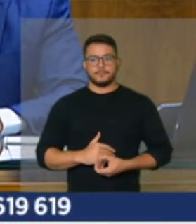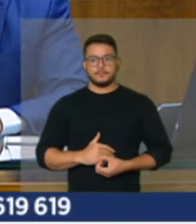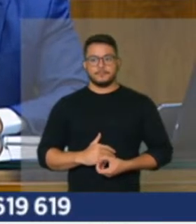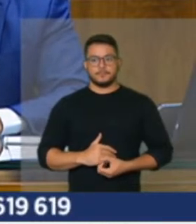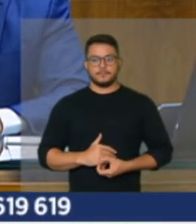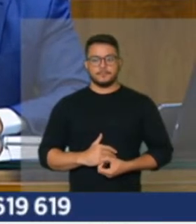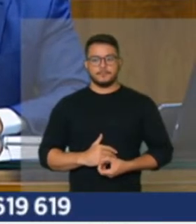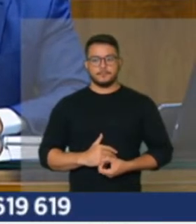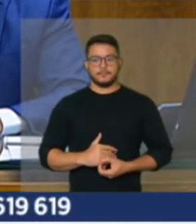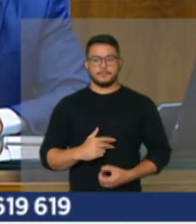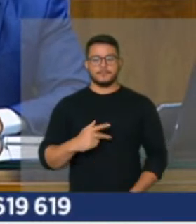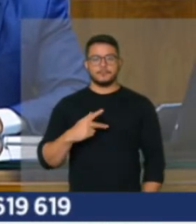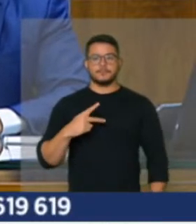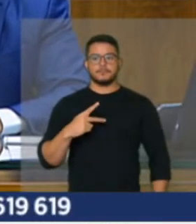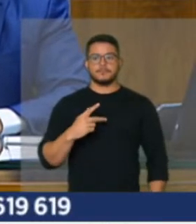PSB O LÍDER ESTÁ AQUI NO REMOTO.